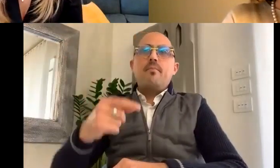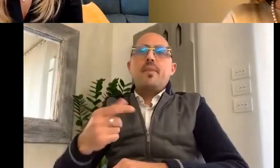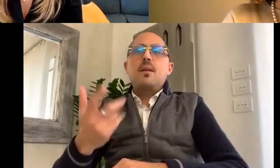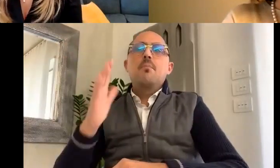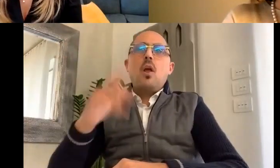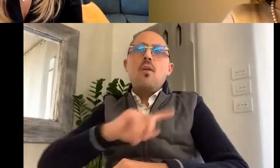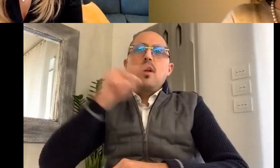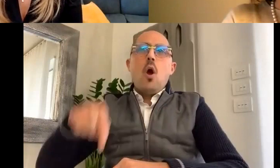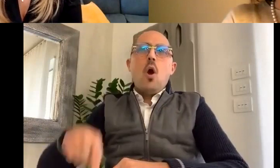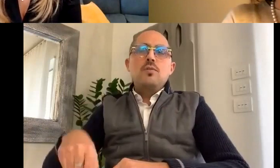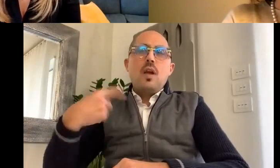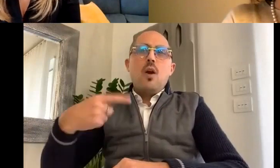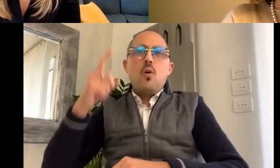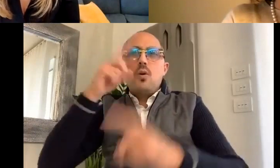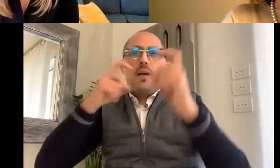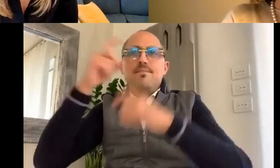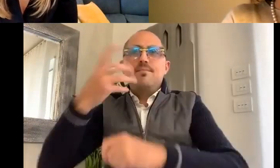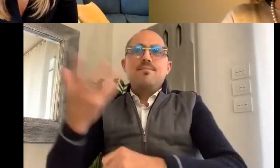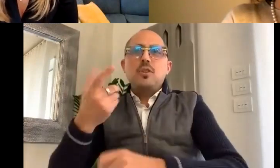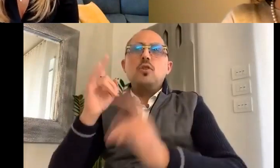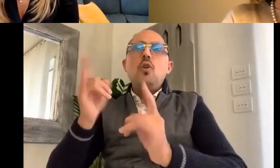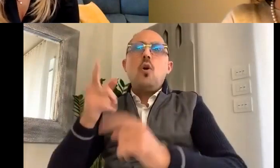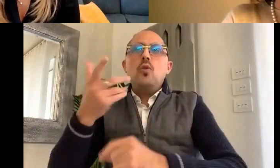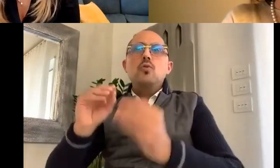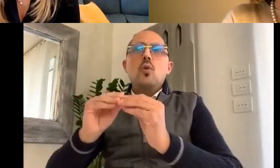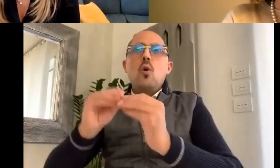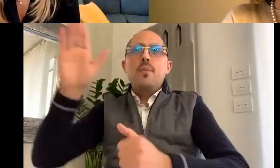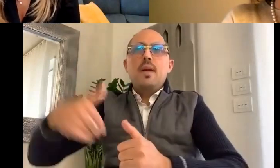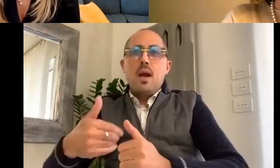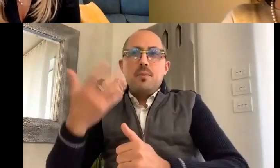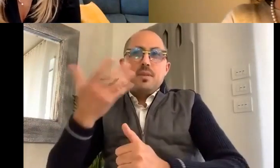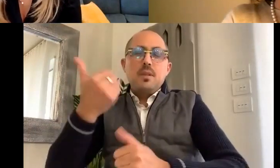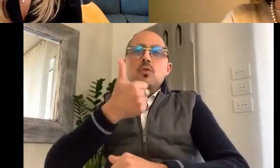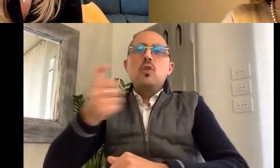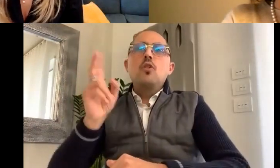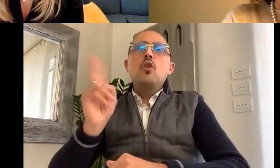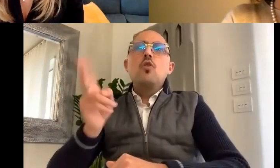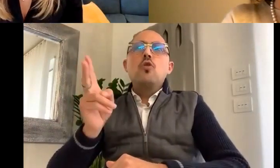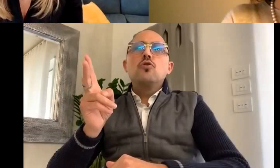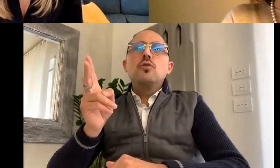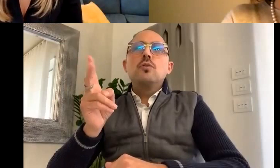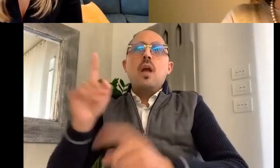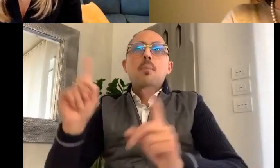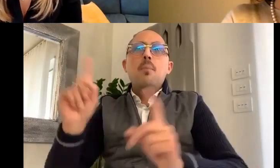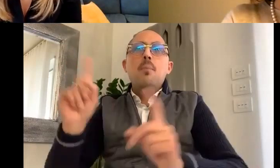a livello territoriale, però fino ad oggi ancora siamo preoccupati, come chiamare il soccorso perché